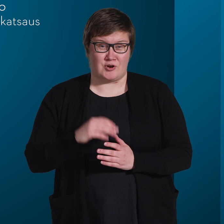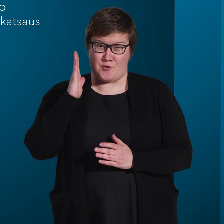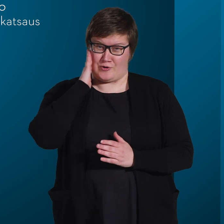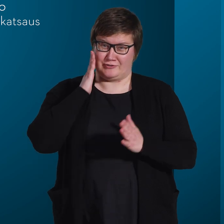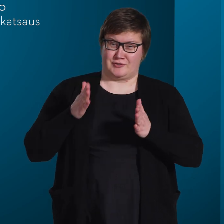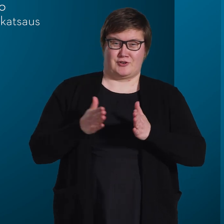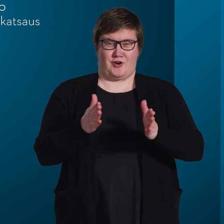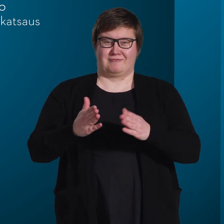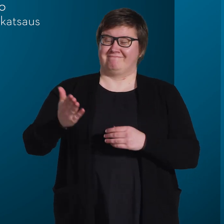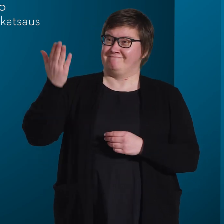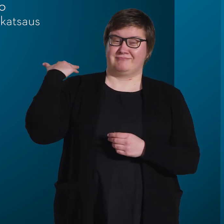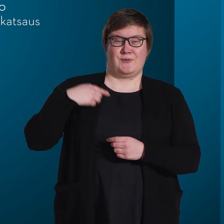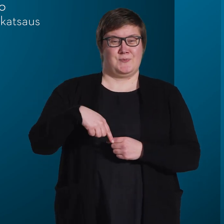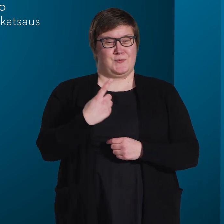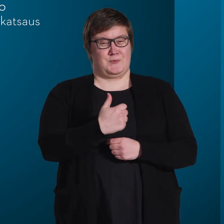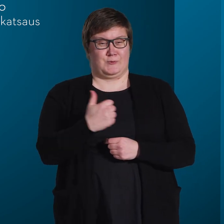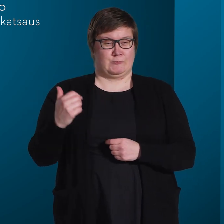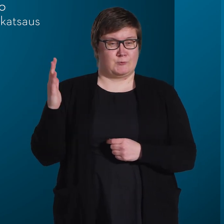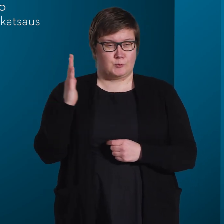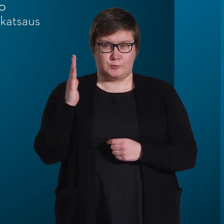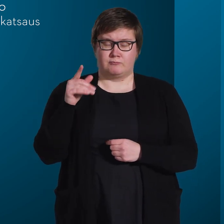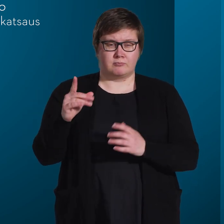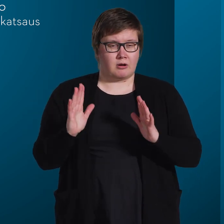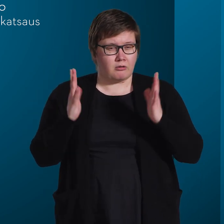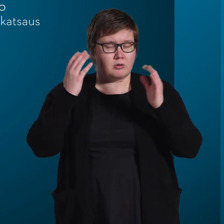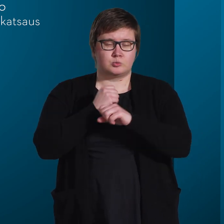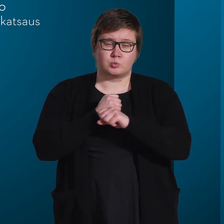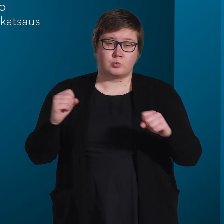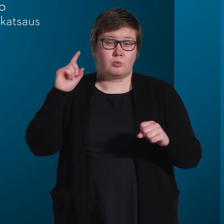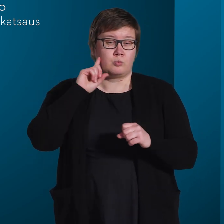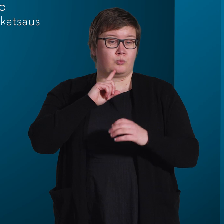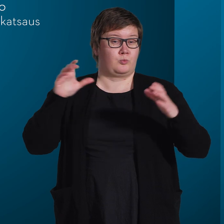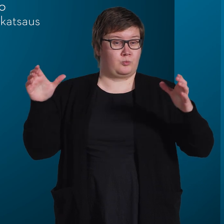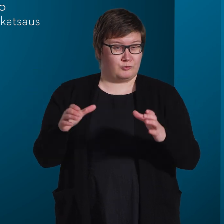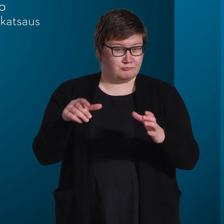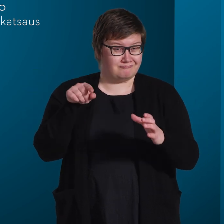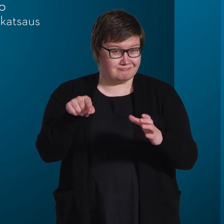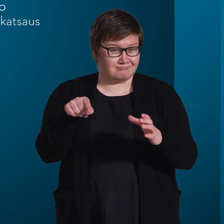Kodisjoella eli 1900-luvulla suuri kuurojen yhteisö, -